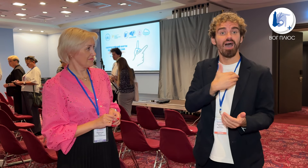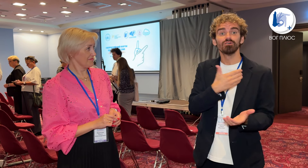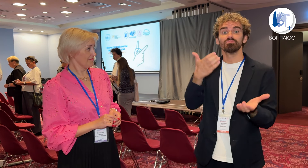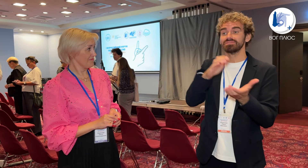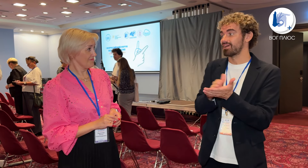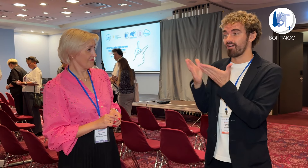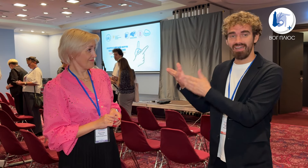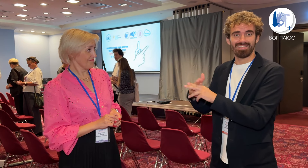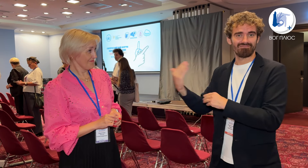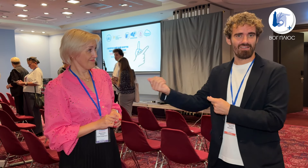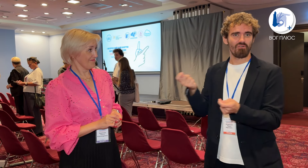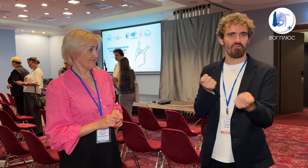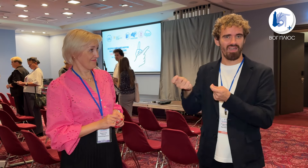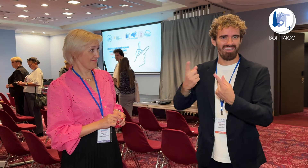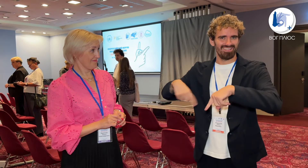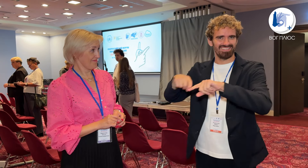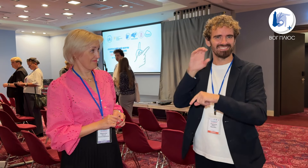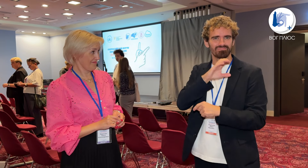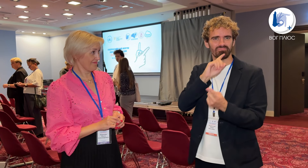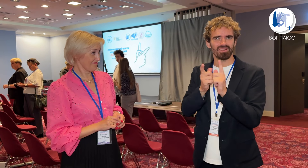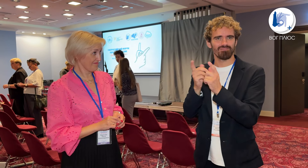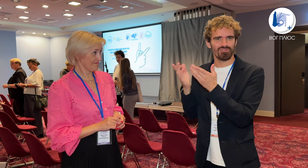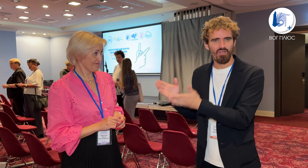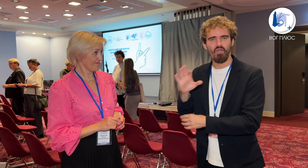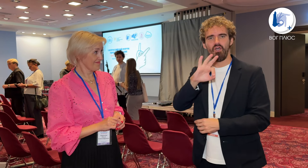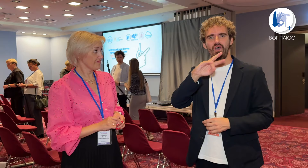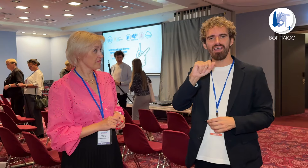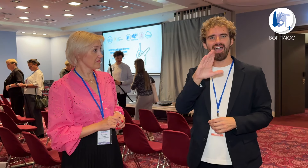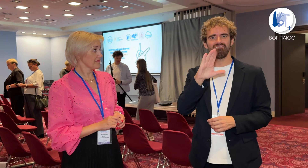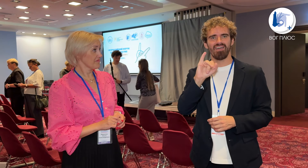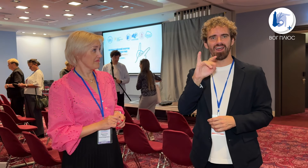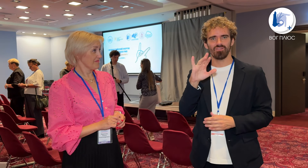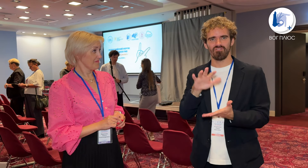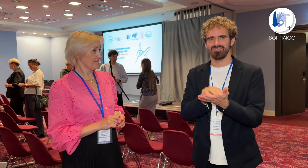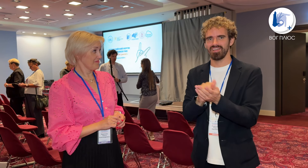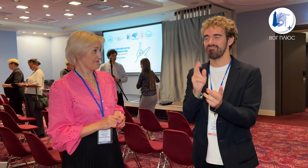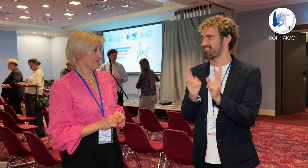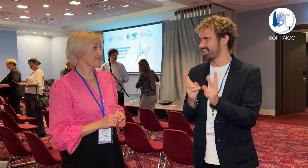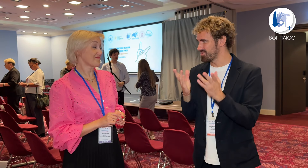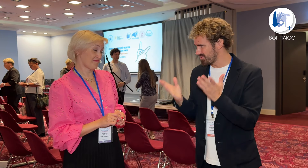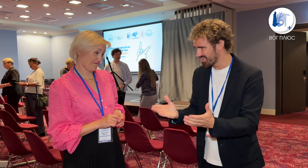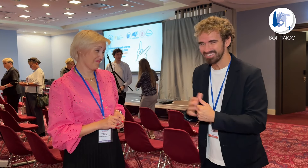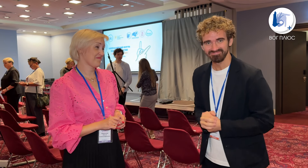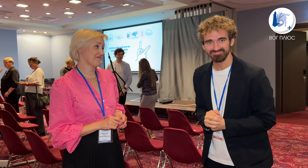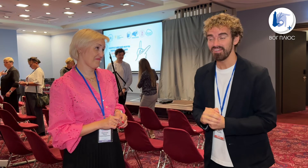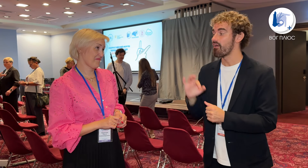и я хочу познакомить вас с руководителем данной ассоциации Ольгой Вариновой.